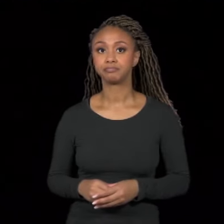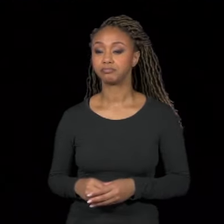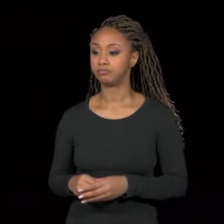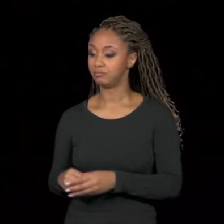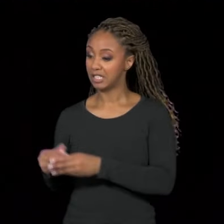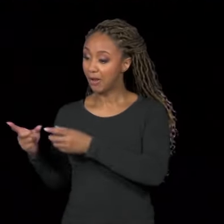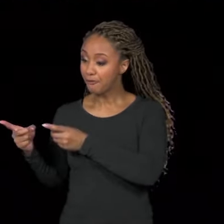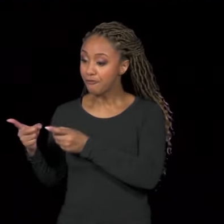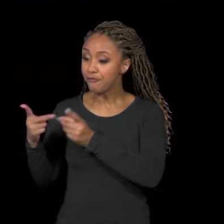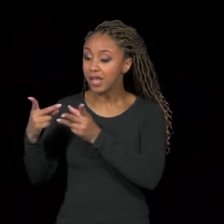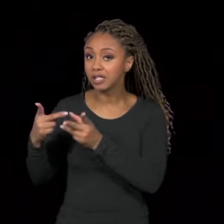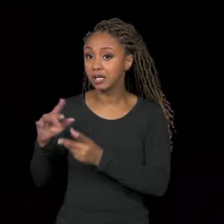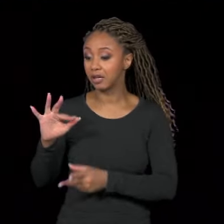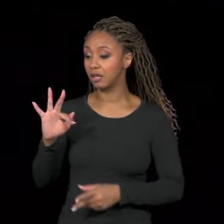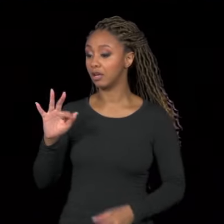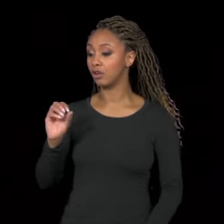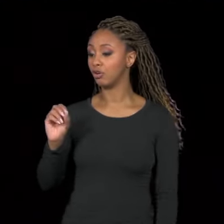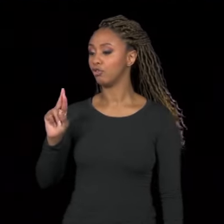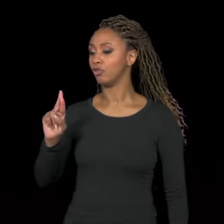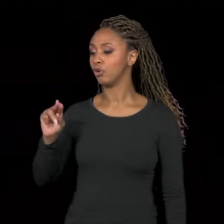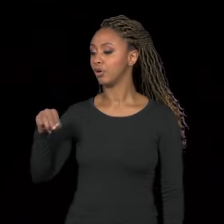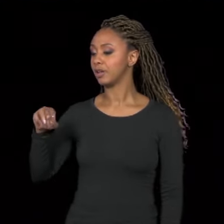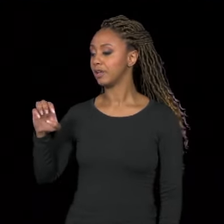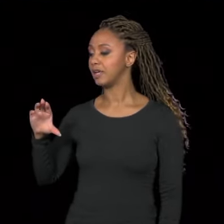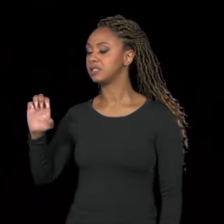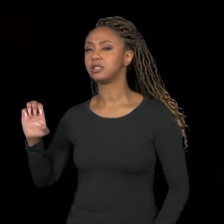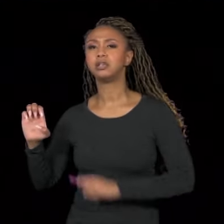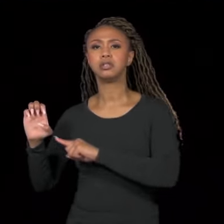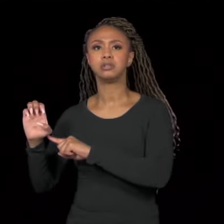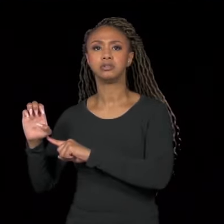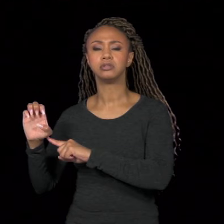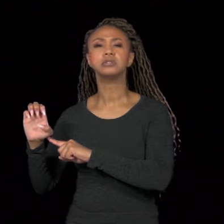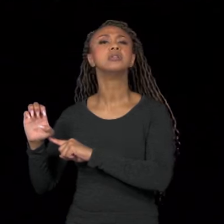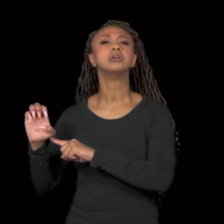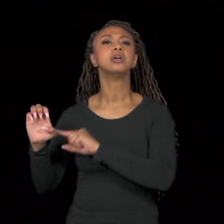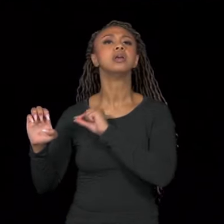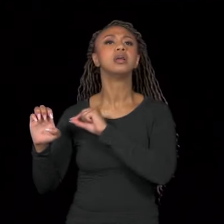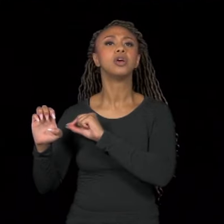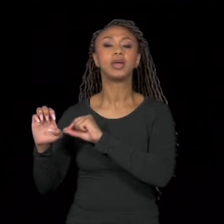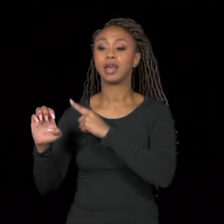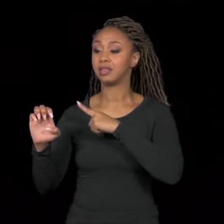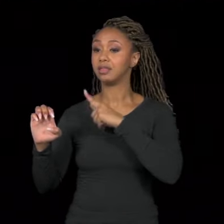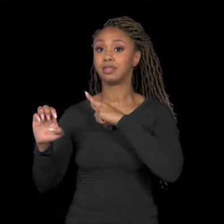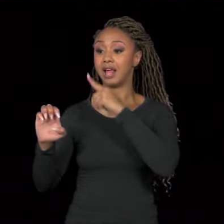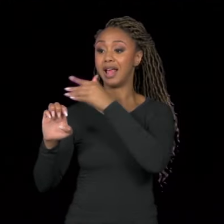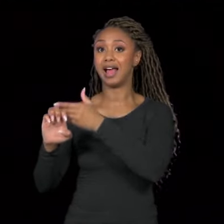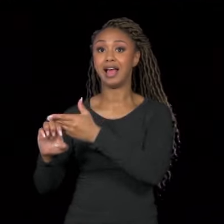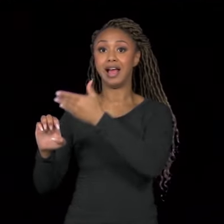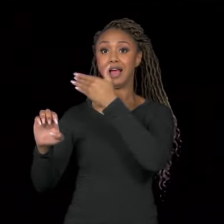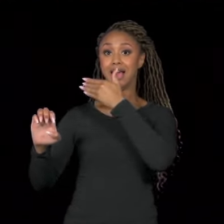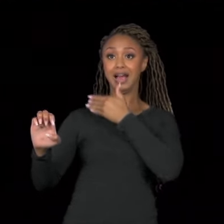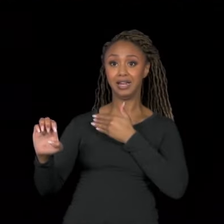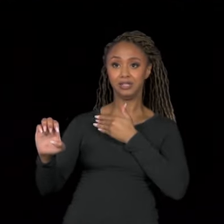ENTIDADES FORNECEDOR, PEÇA E PROJETO. PERCEBAM QUE AQUI É UM RELACIONAMENTO DE GRAU 3, OU SEJA,